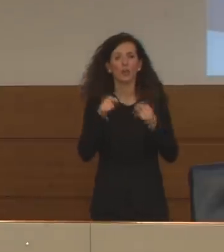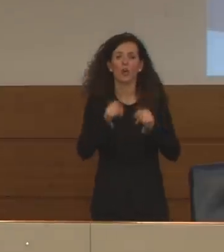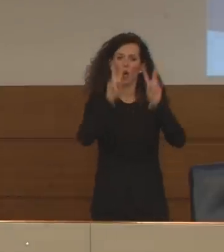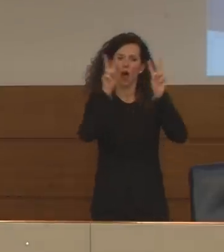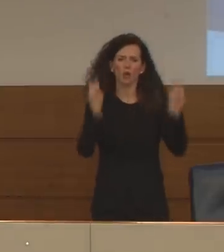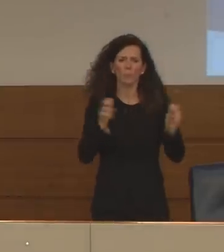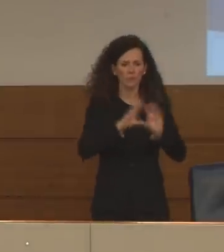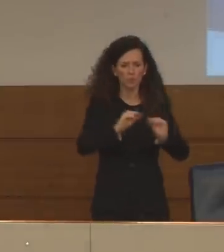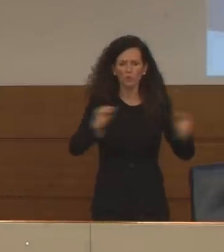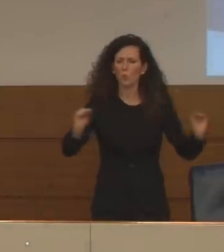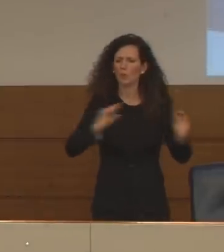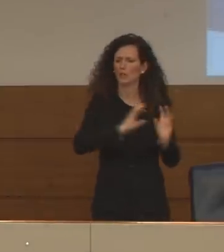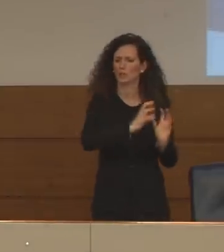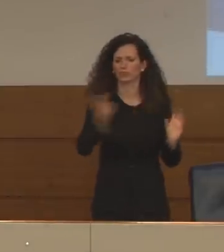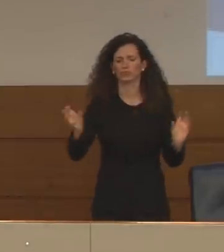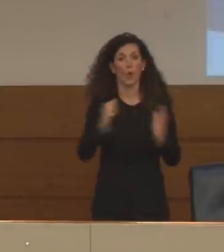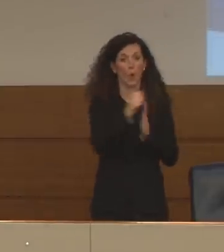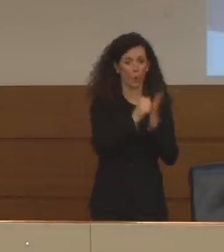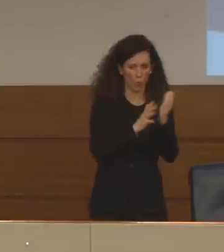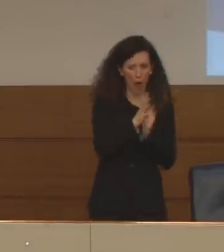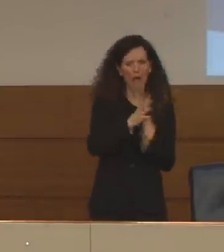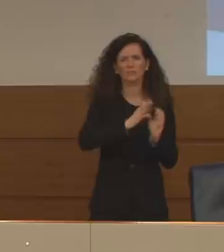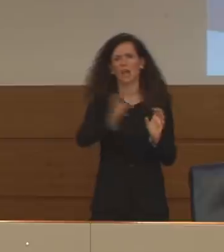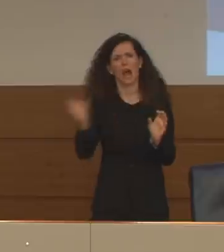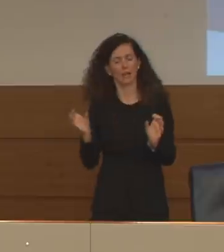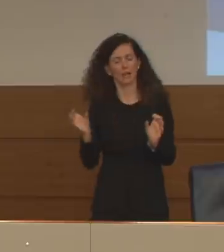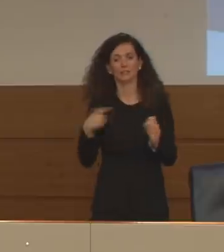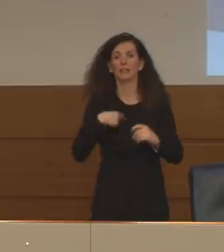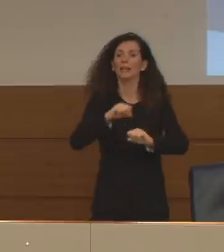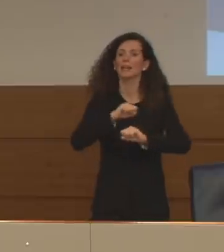quindi i guanti senz'altro ma non solo, credo che tutti abbiamo ben compreso che